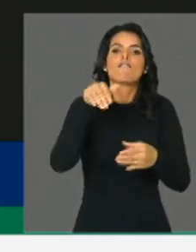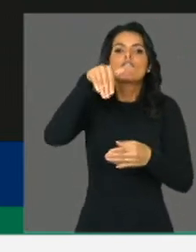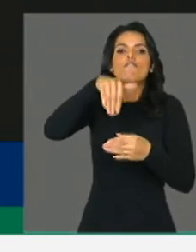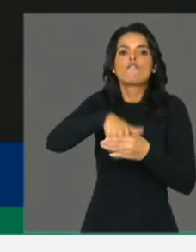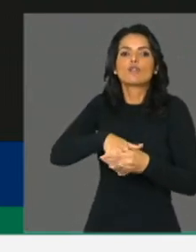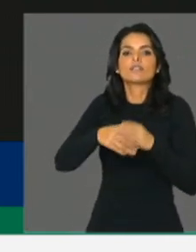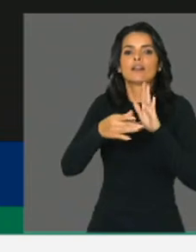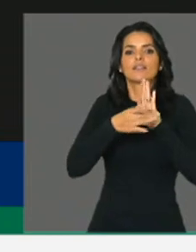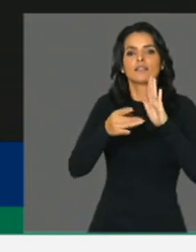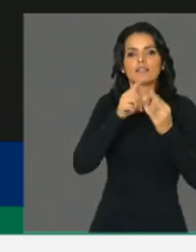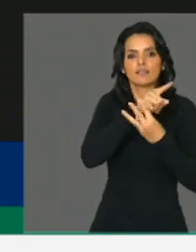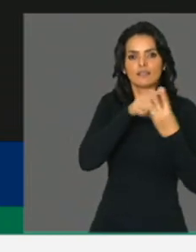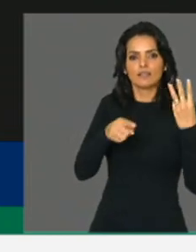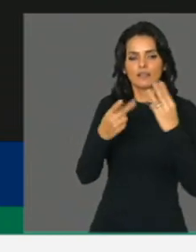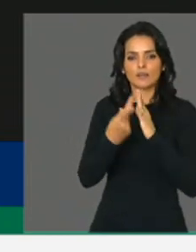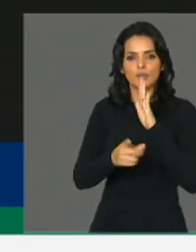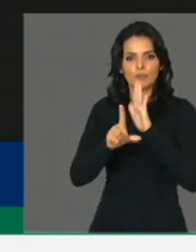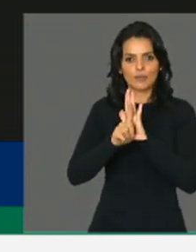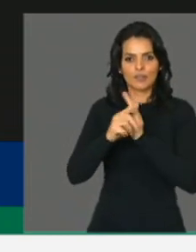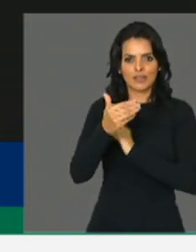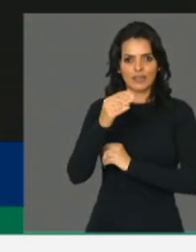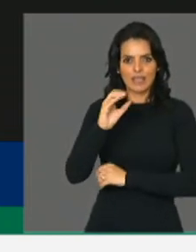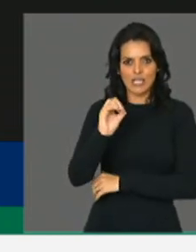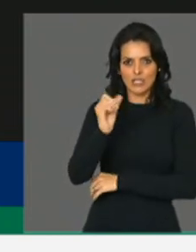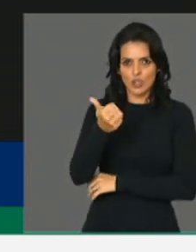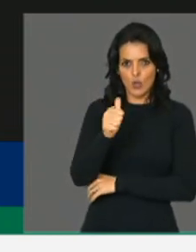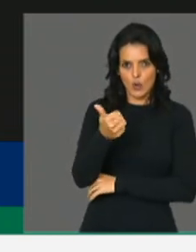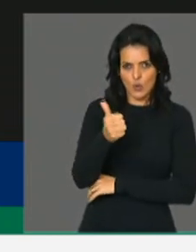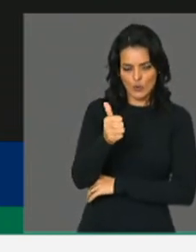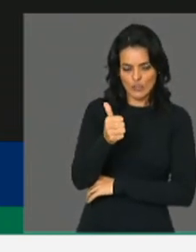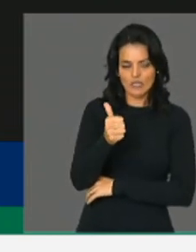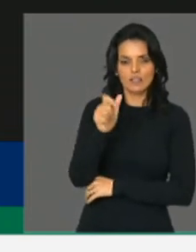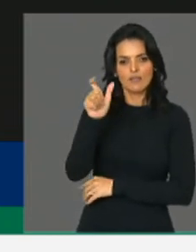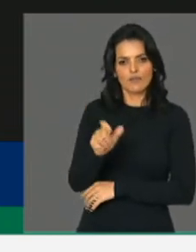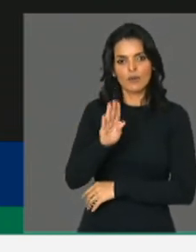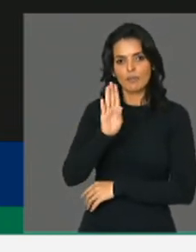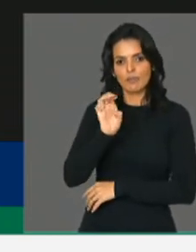NOSSAS TRABALHADORAS DOMÉ STICA, DOMÀSTICAS EM GRUPOS PRIORITÁRIOS PARA A VACINAÇÃO. NÓS SABEMOS QUE